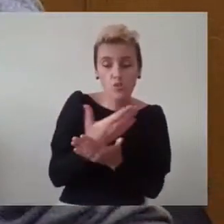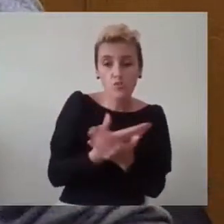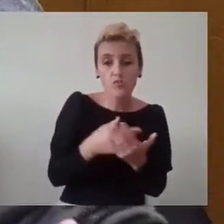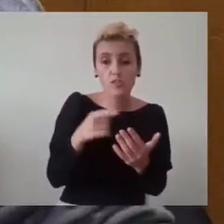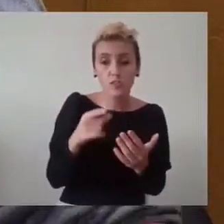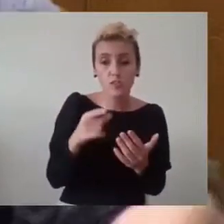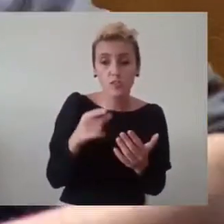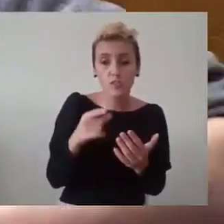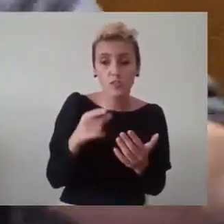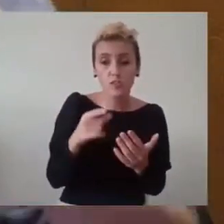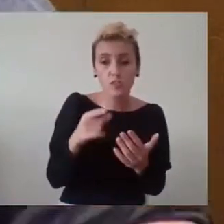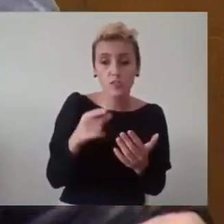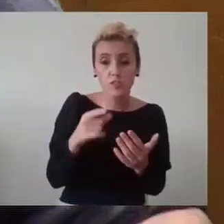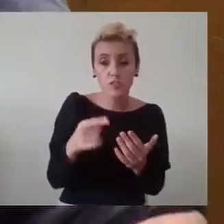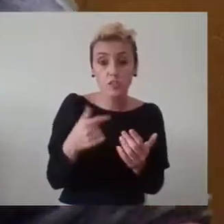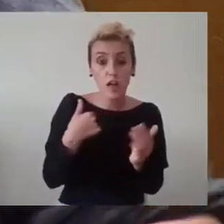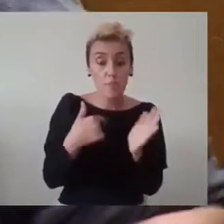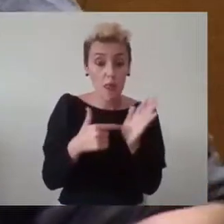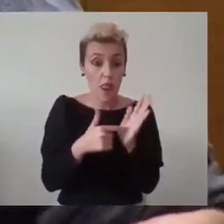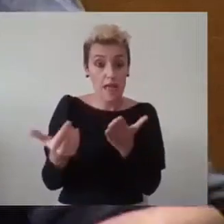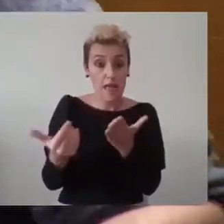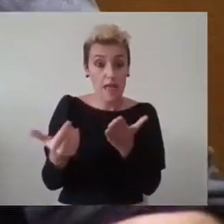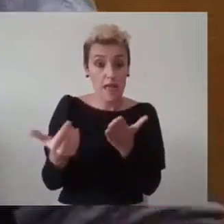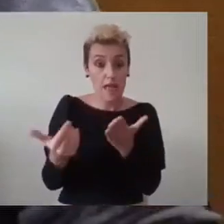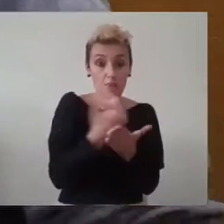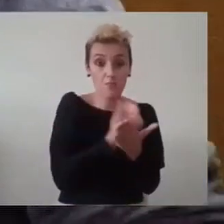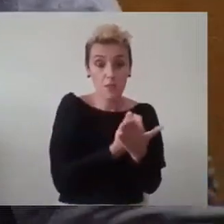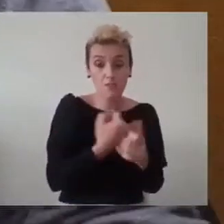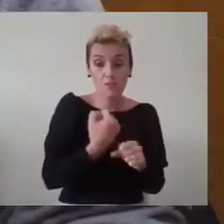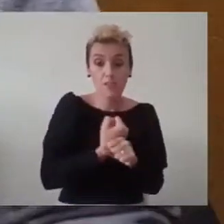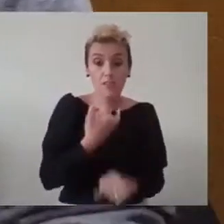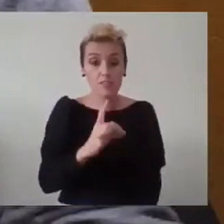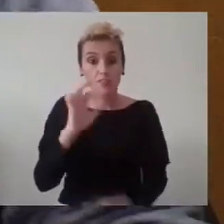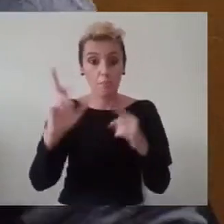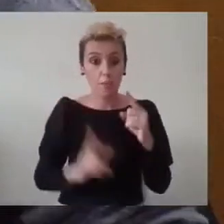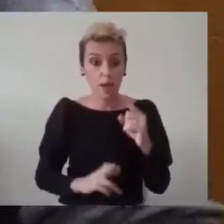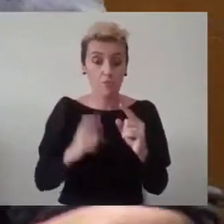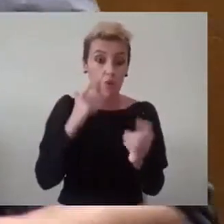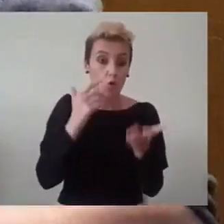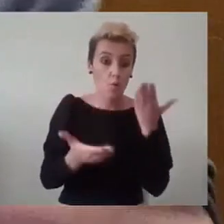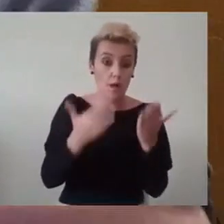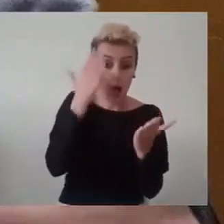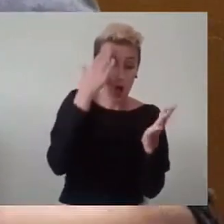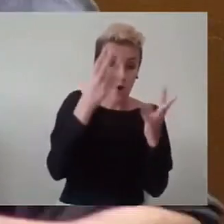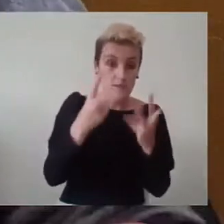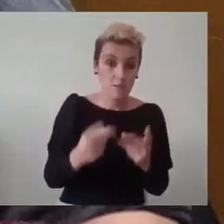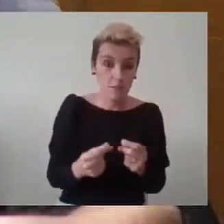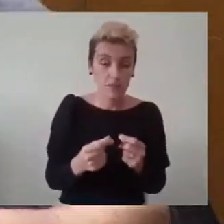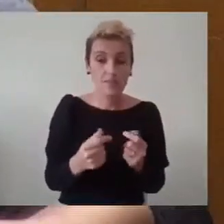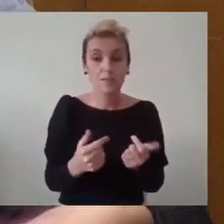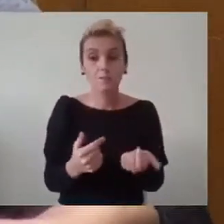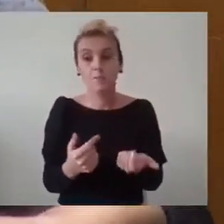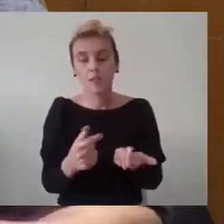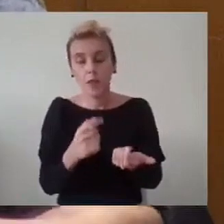operacionais que ficou 26% abaixo do orçamentado. Quer dizer, podemos cada um